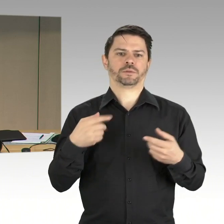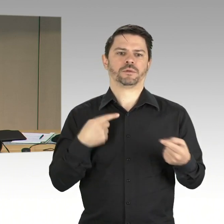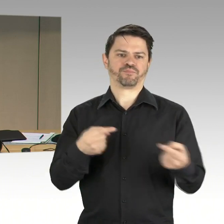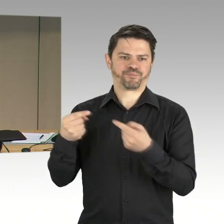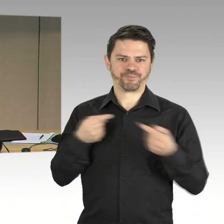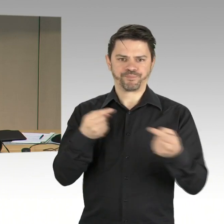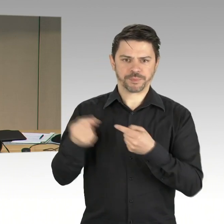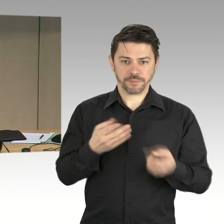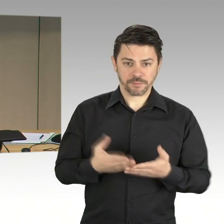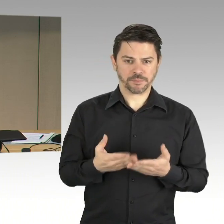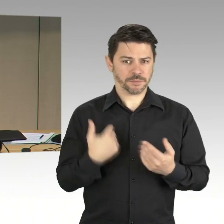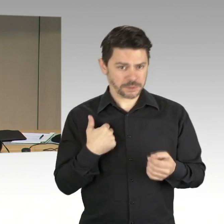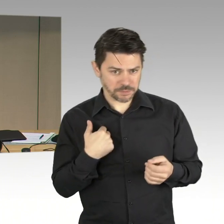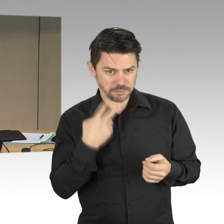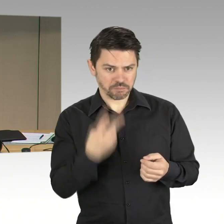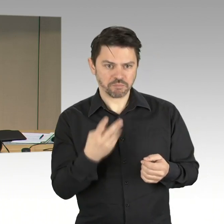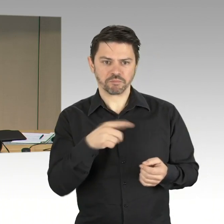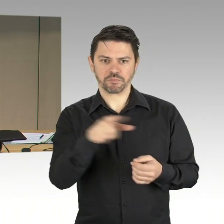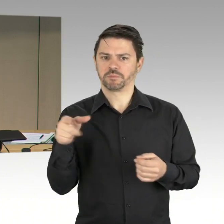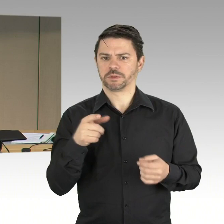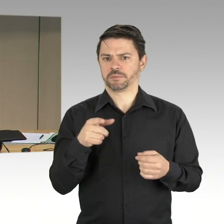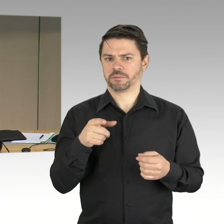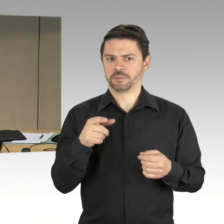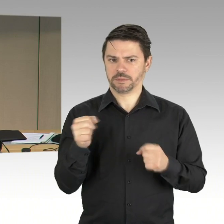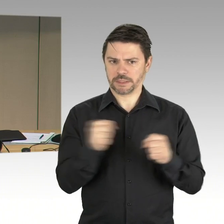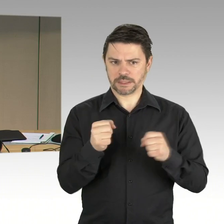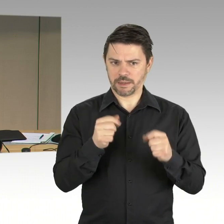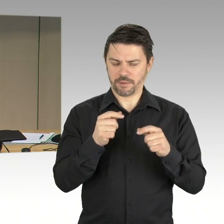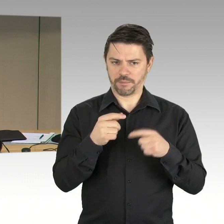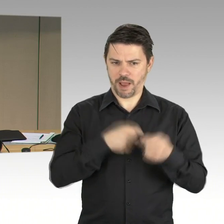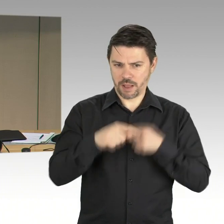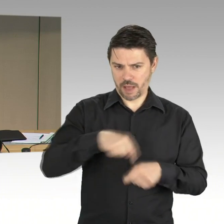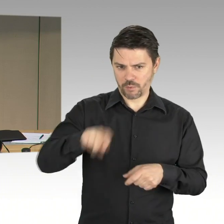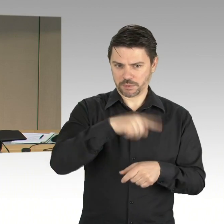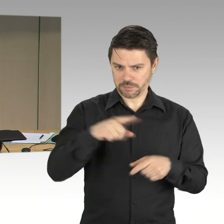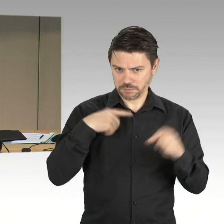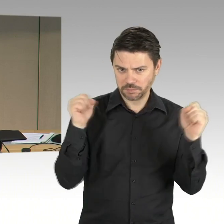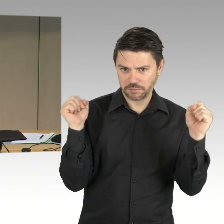Auch die Konsensliste ist damit so angenommen. Ich komme zu Entschuldigungen des Senats,